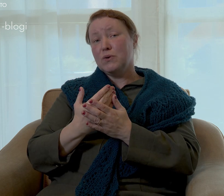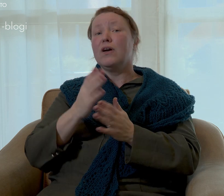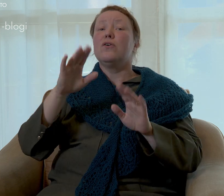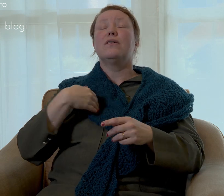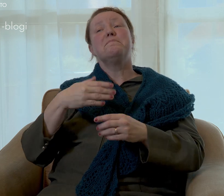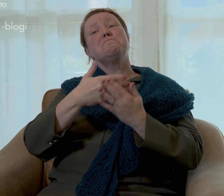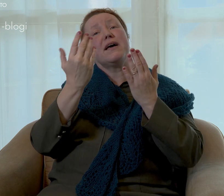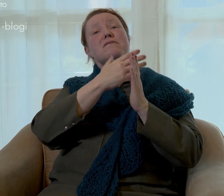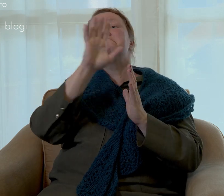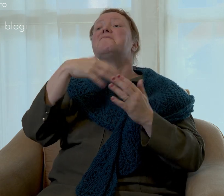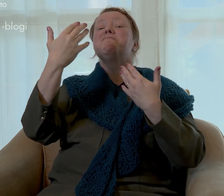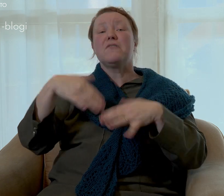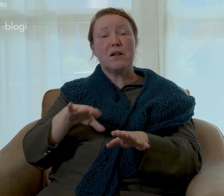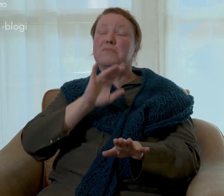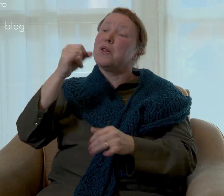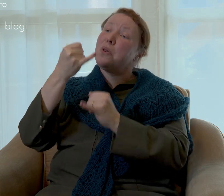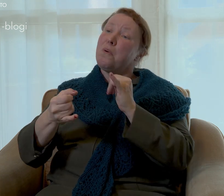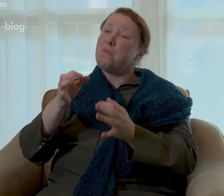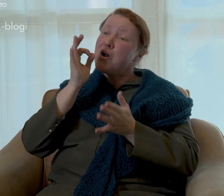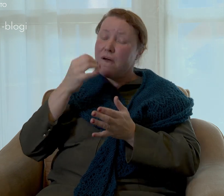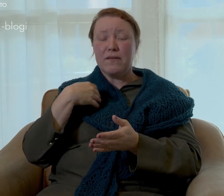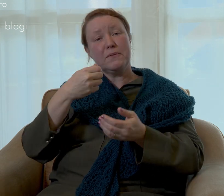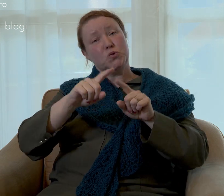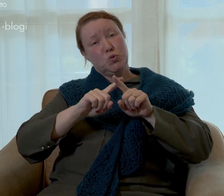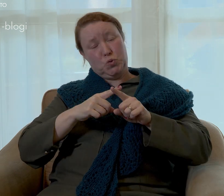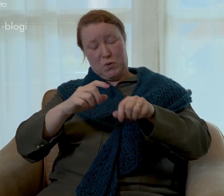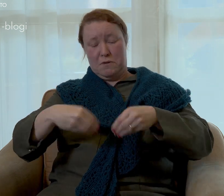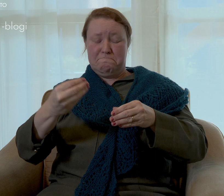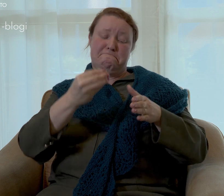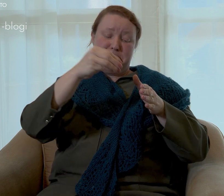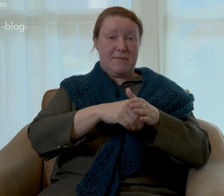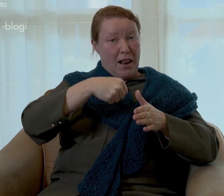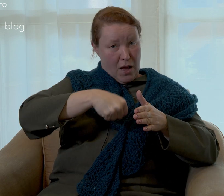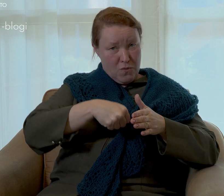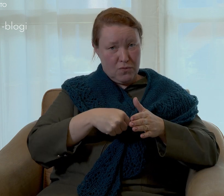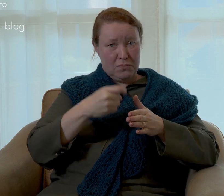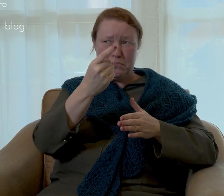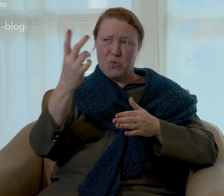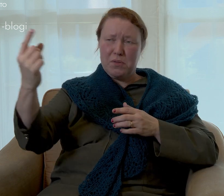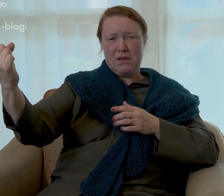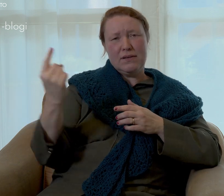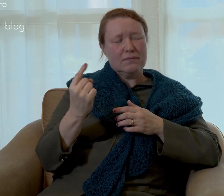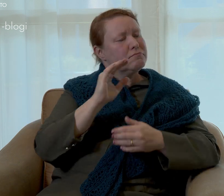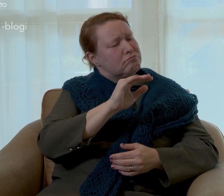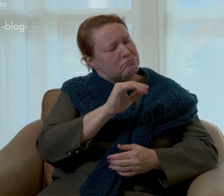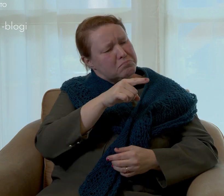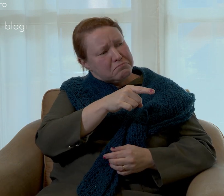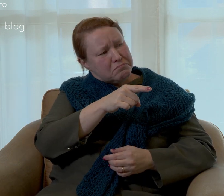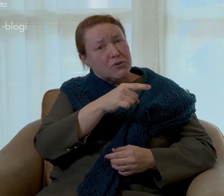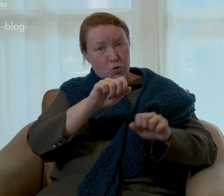koska muutama ihminen tuli ennen lähtökahveja suoraan kysymään, -